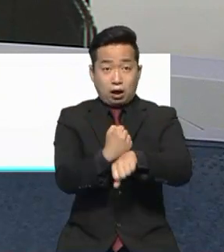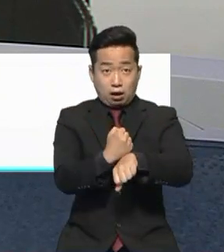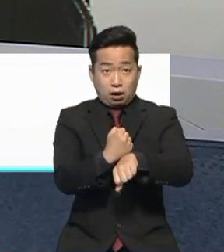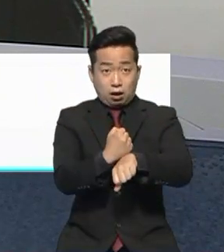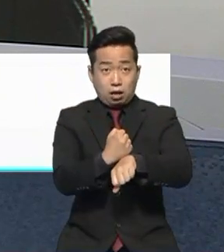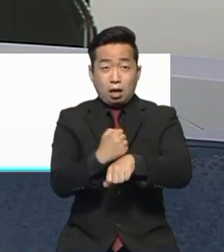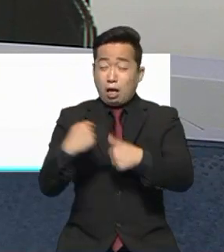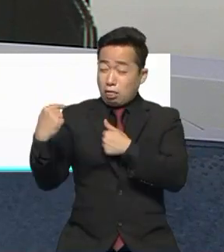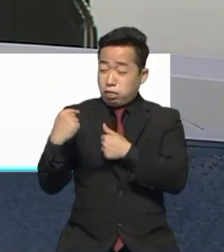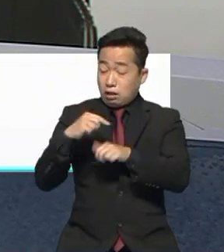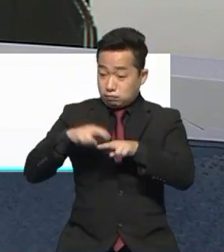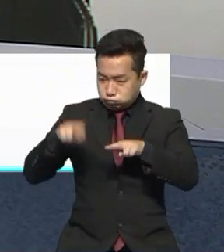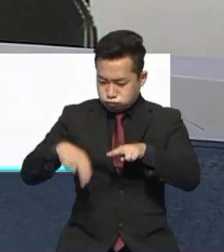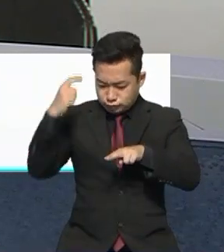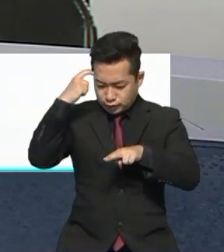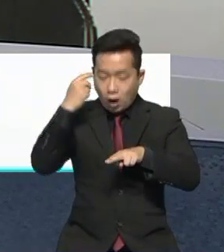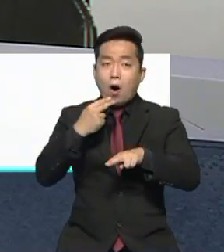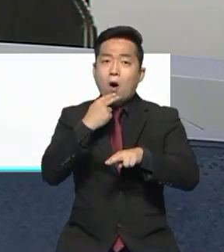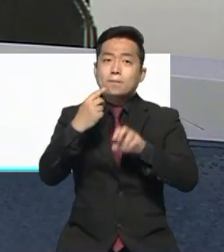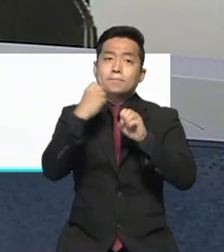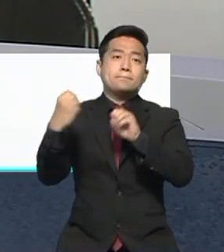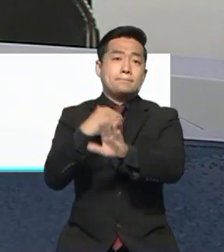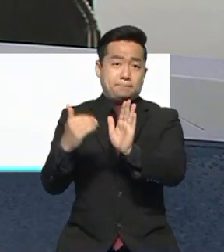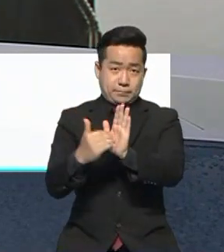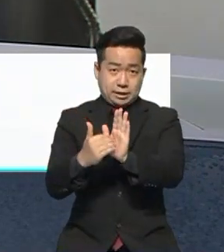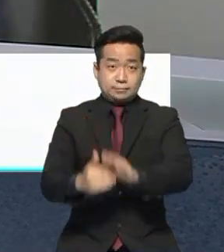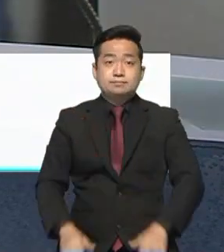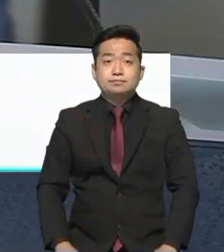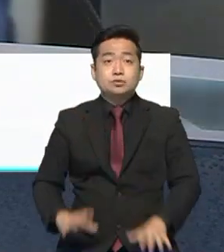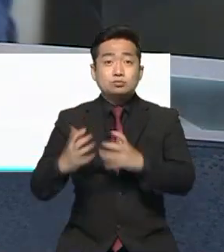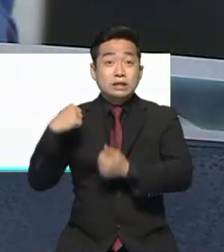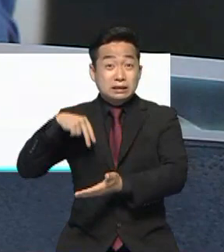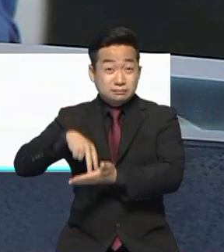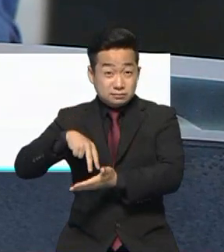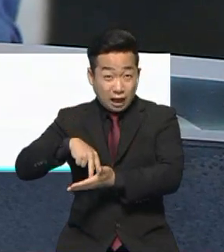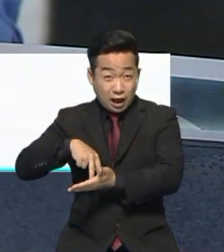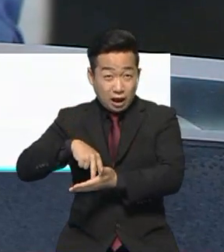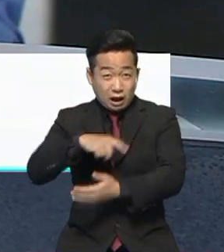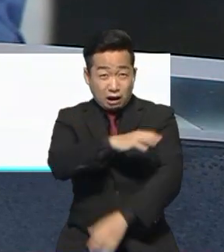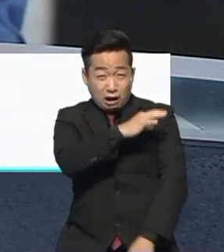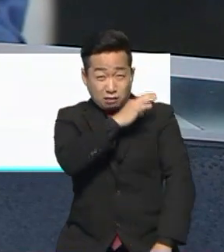없다는 걸 분명히 했습니다. 국민의힘에서는 부끄러움을 모르는